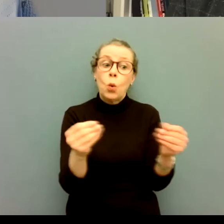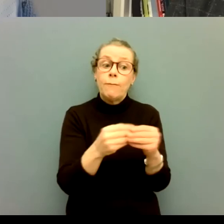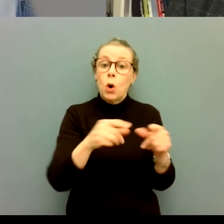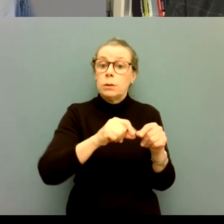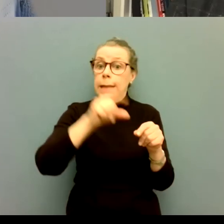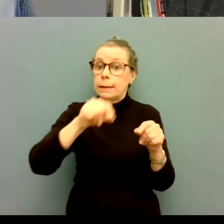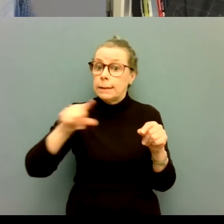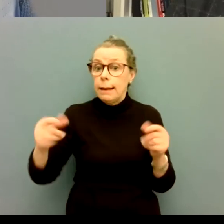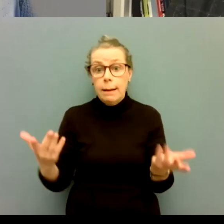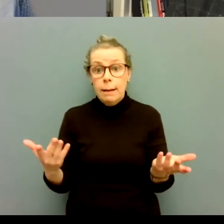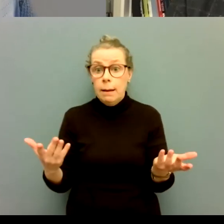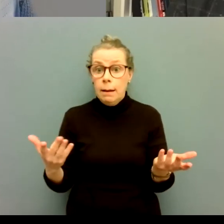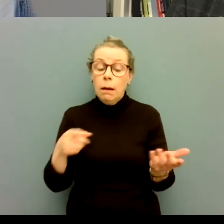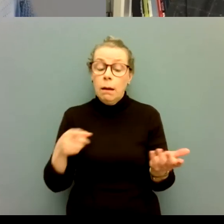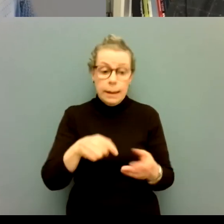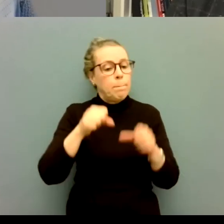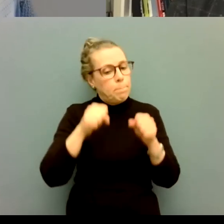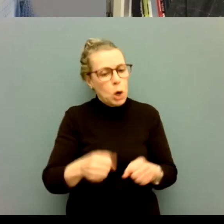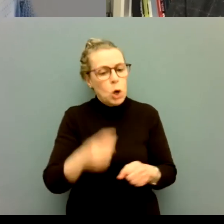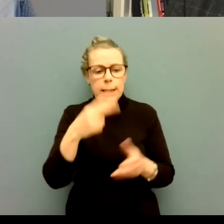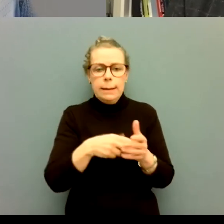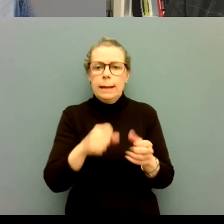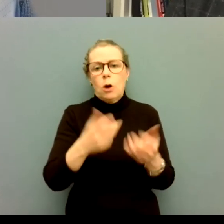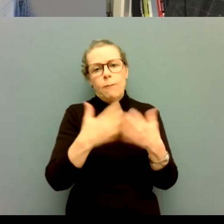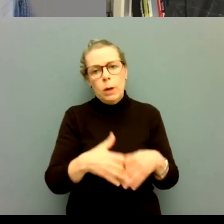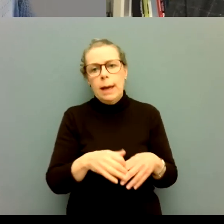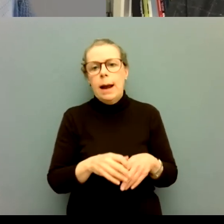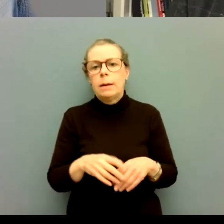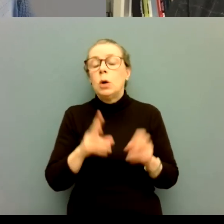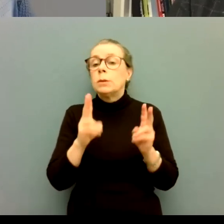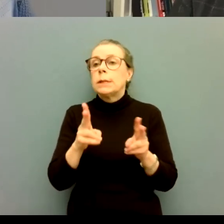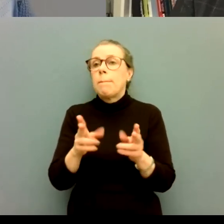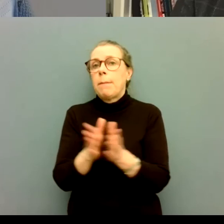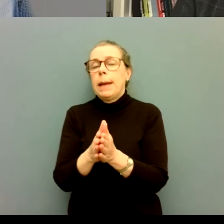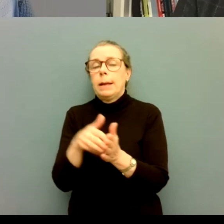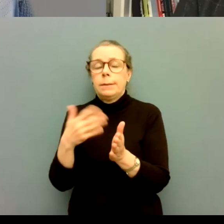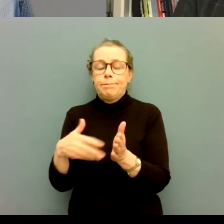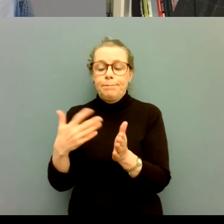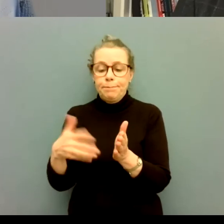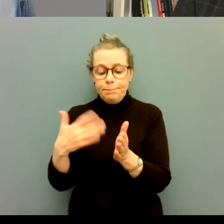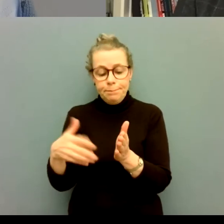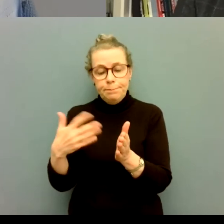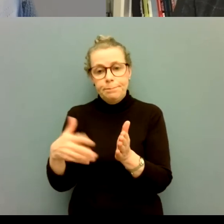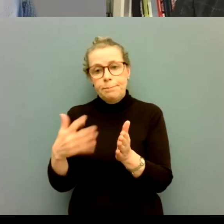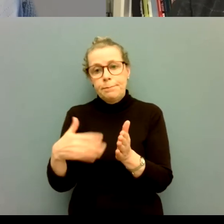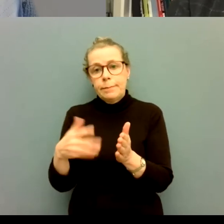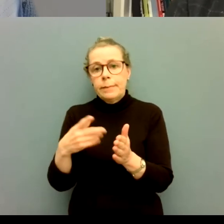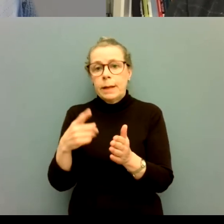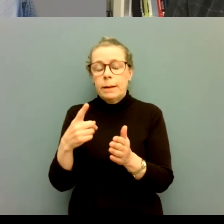I skolan har vi inte ens bra koll på frånvarostatistiken. Det måste fungera.